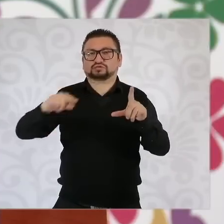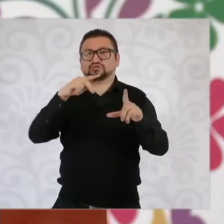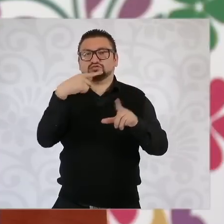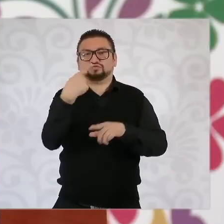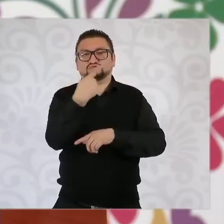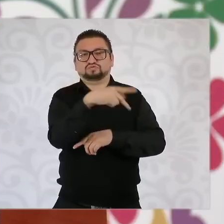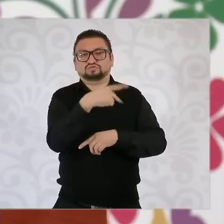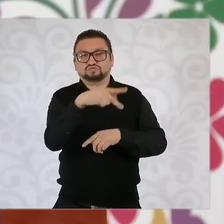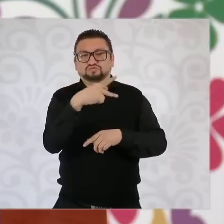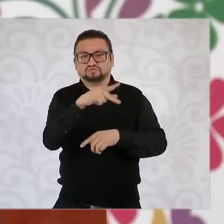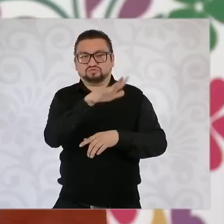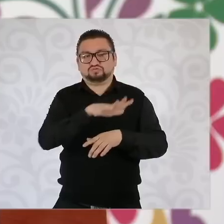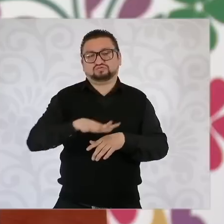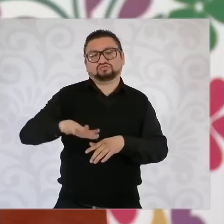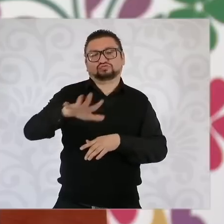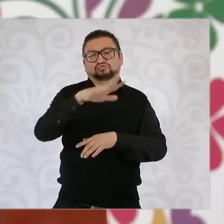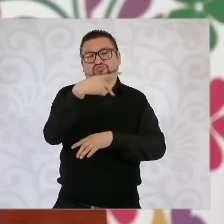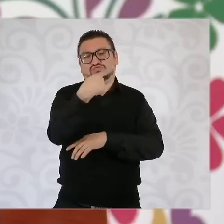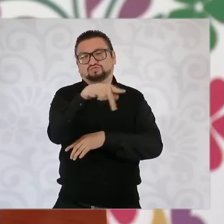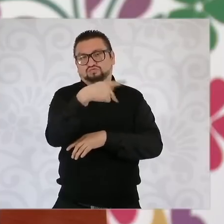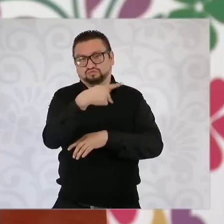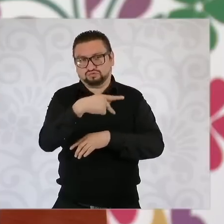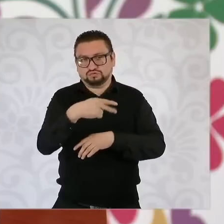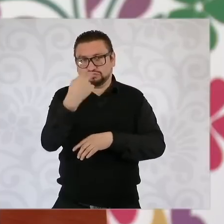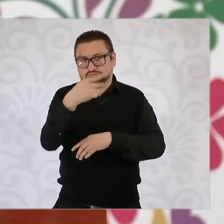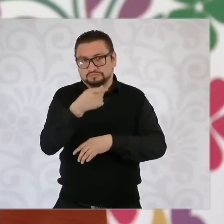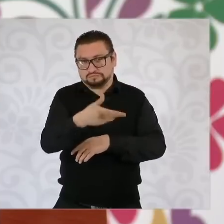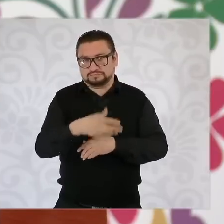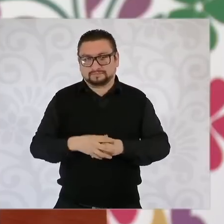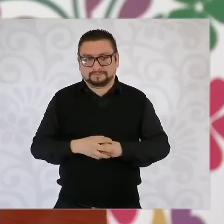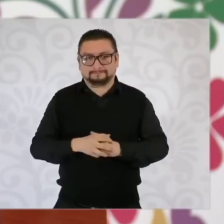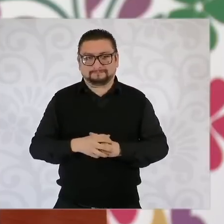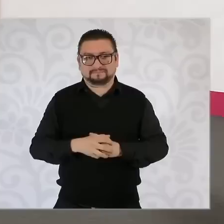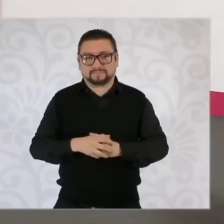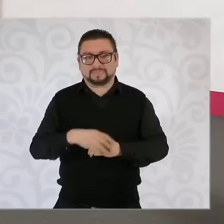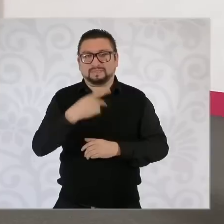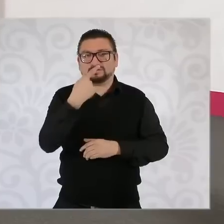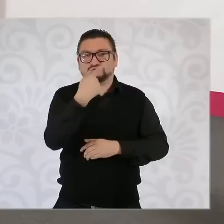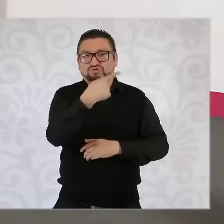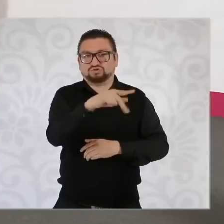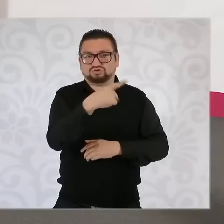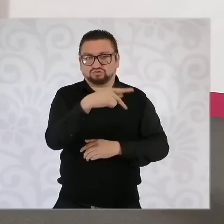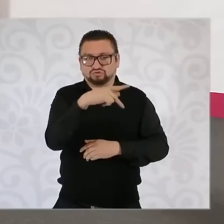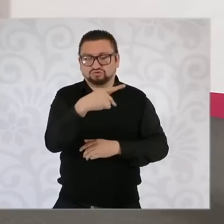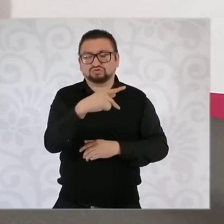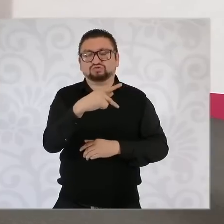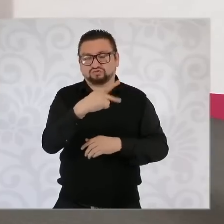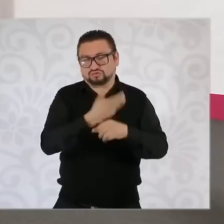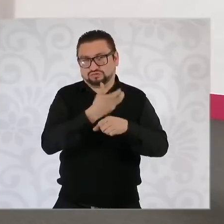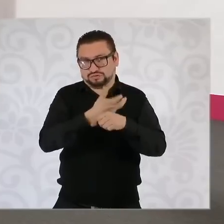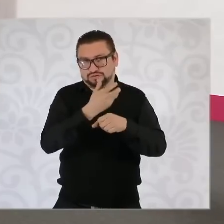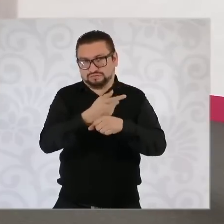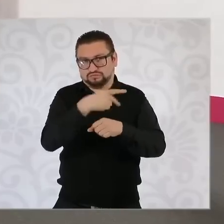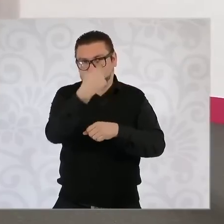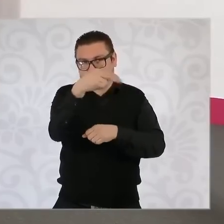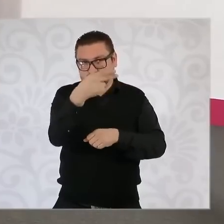continental pero es a la plataforma continental de Estados Unidos que él